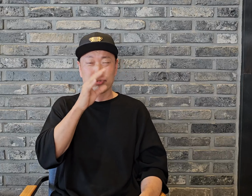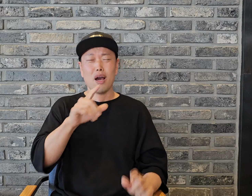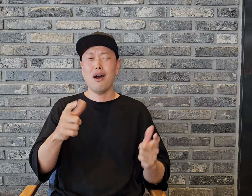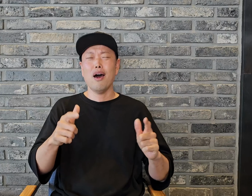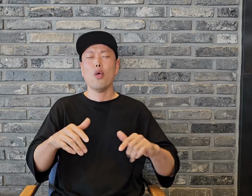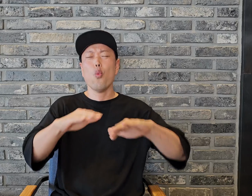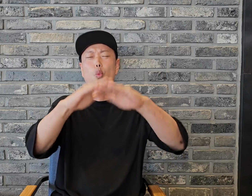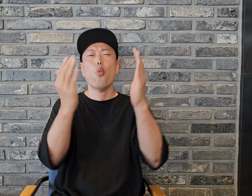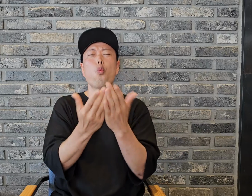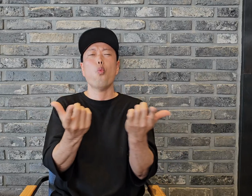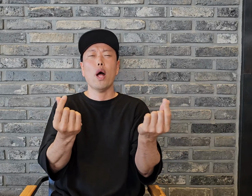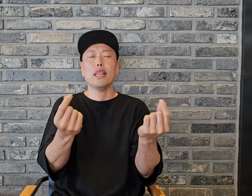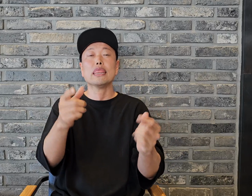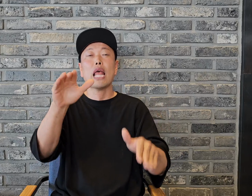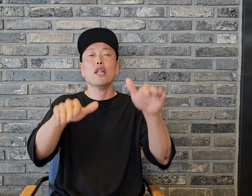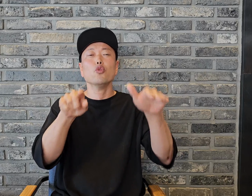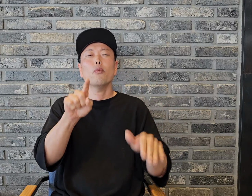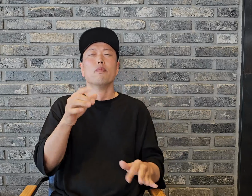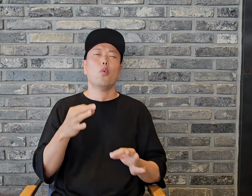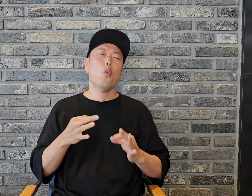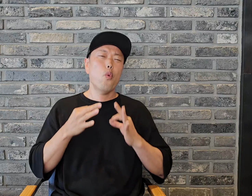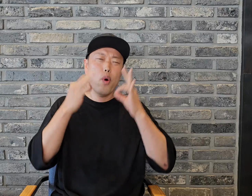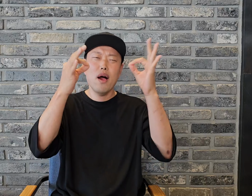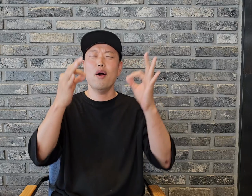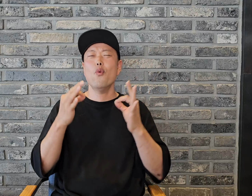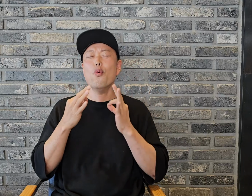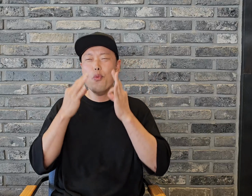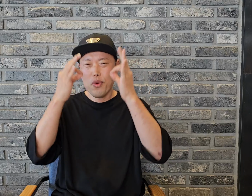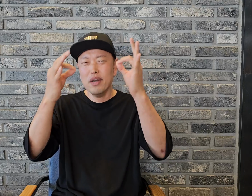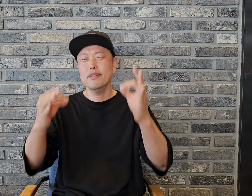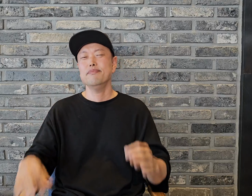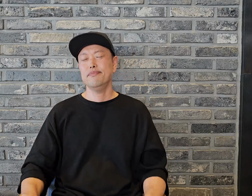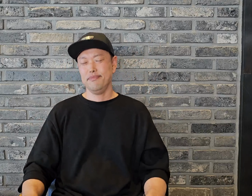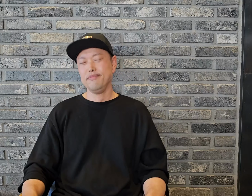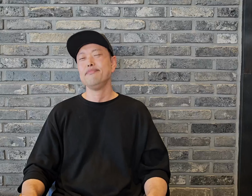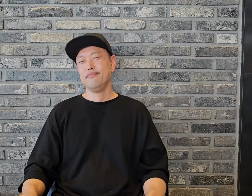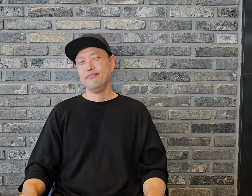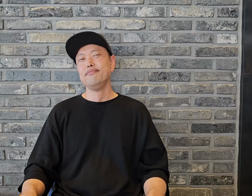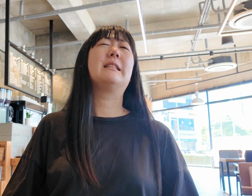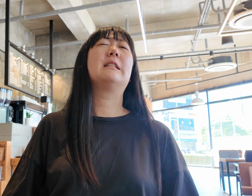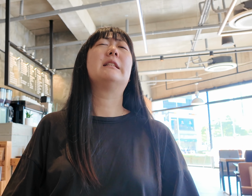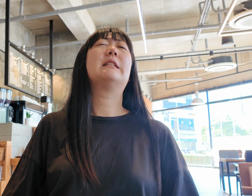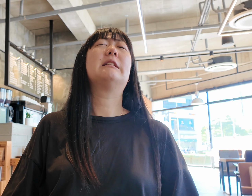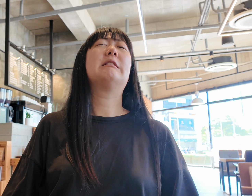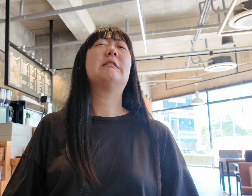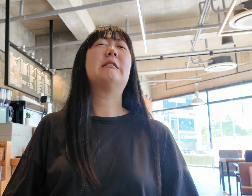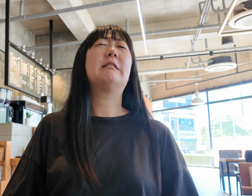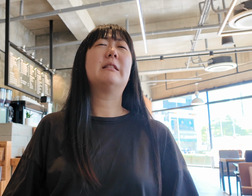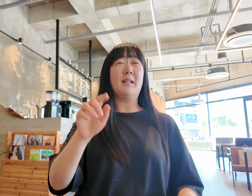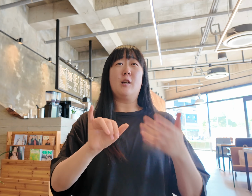やらなくてもできることはありますが、 努力するかしないかの差だと思います。 ああ、、、なるほど。